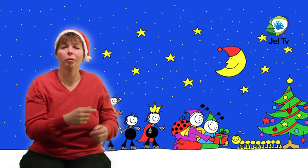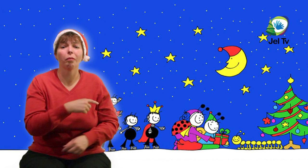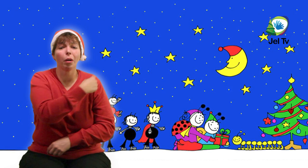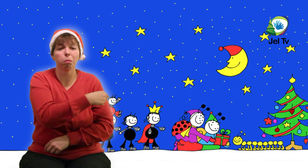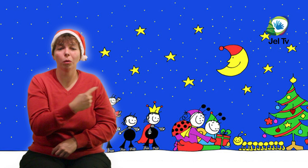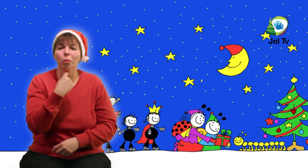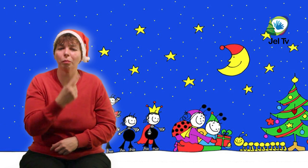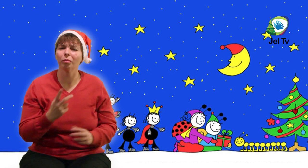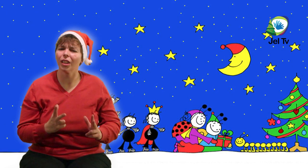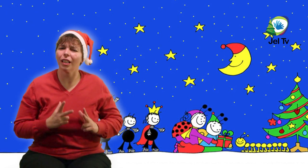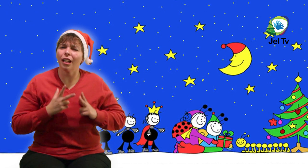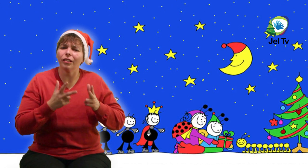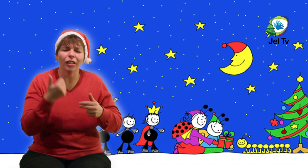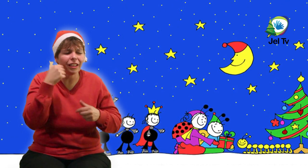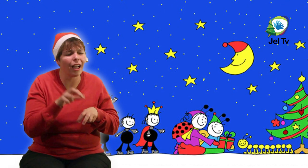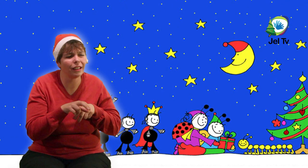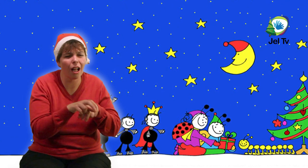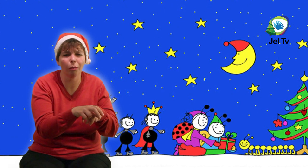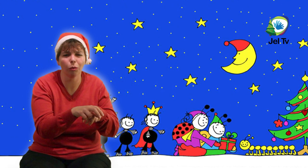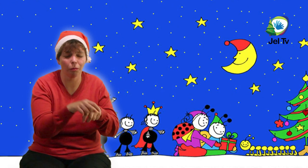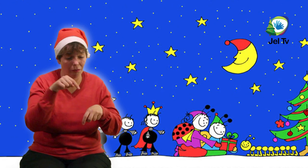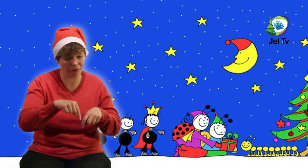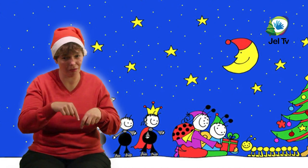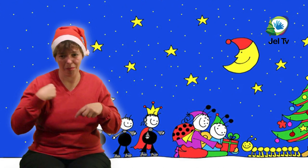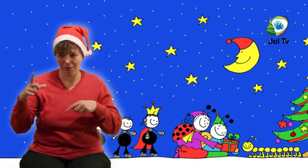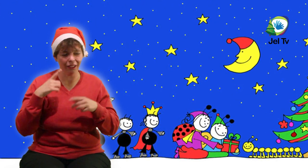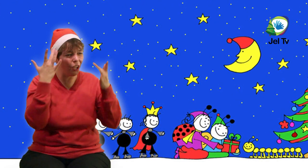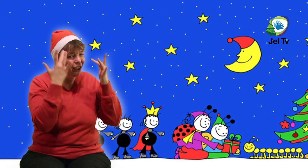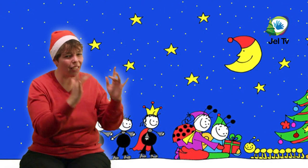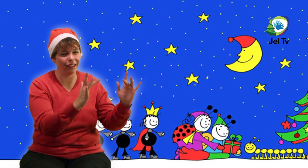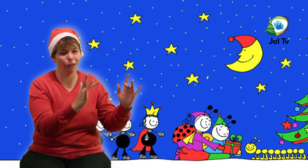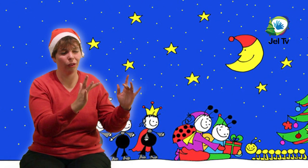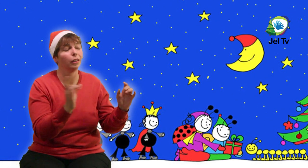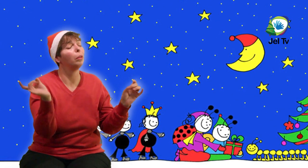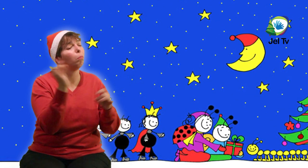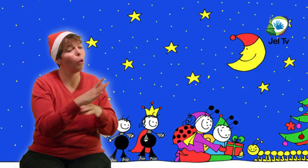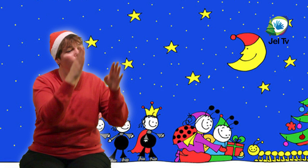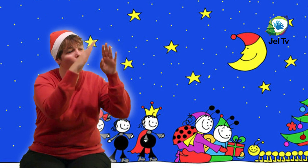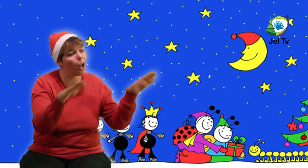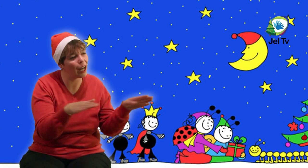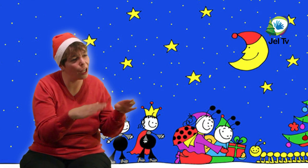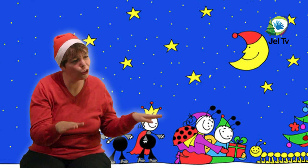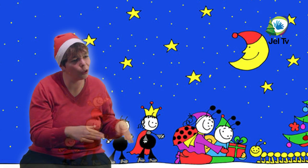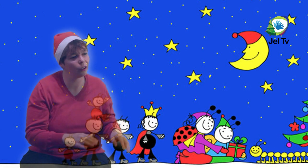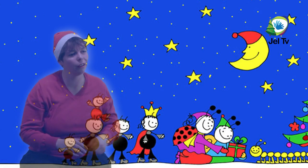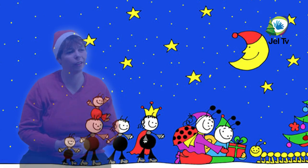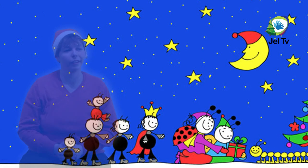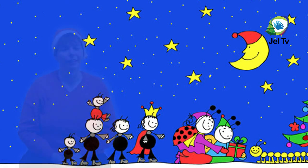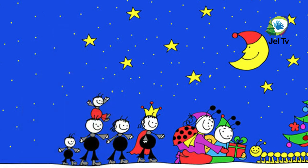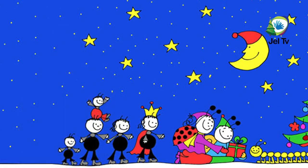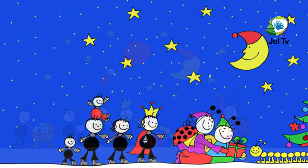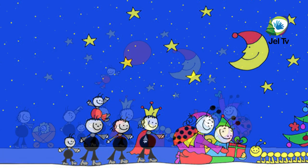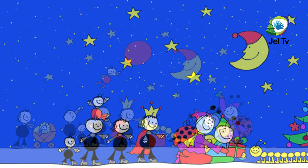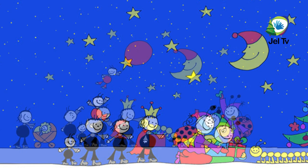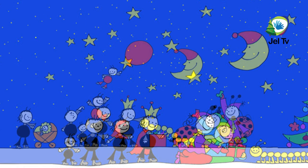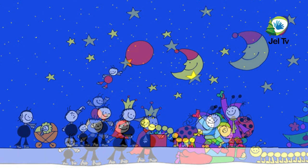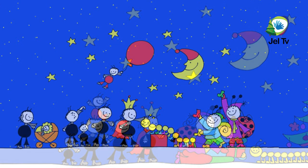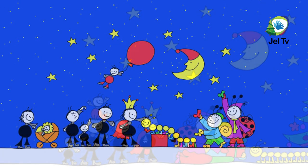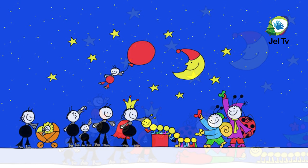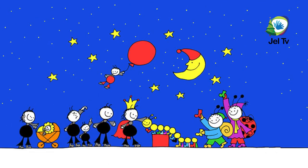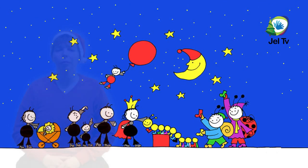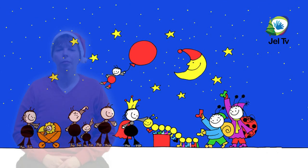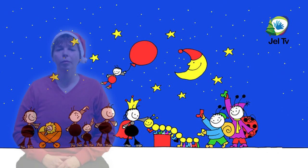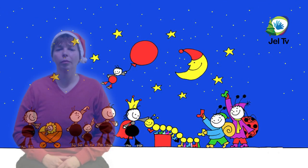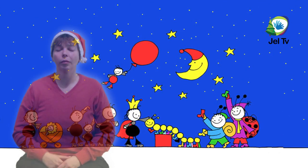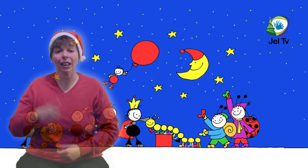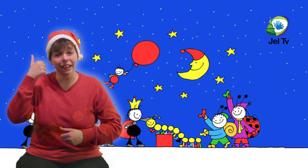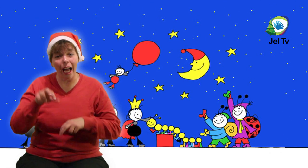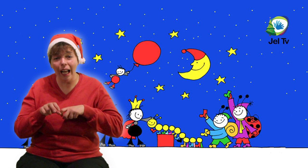Kedves százlábú, ez a mi ajándékunk neked! - mondta Bogyó.